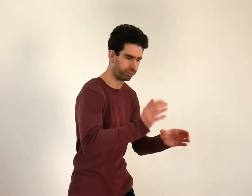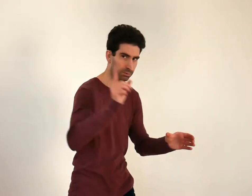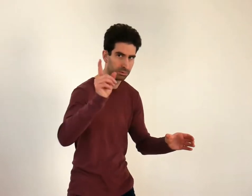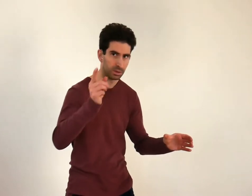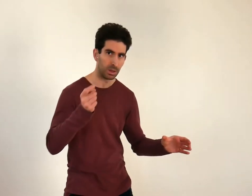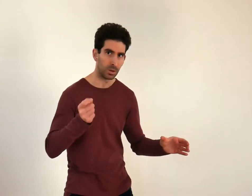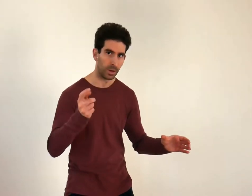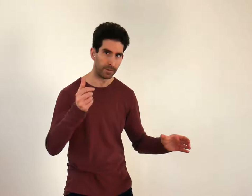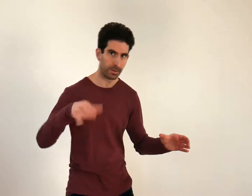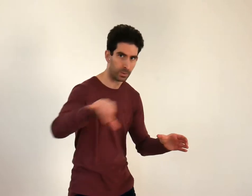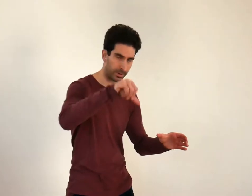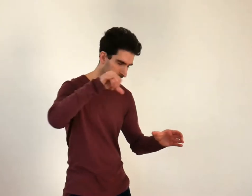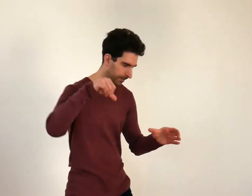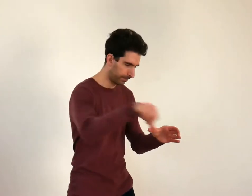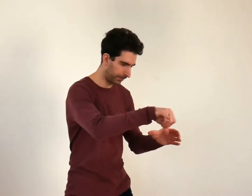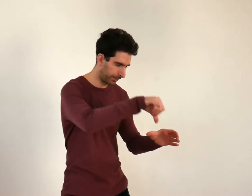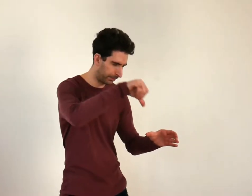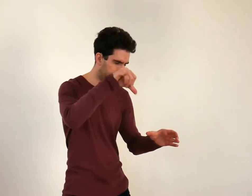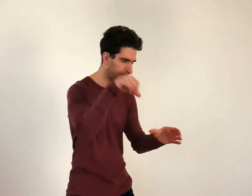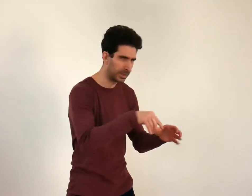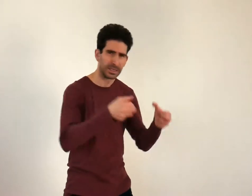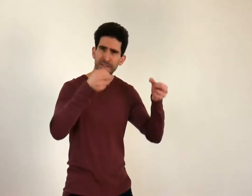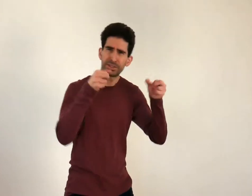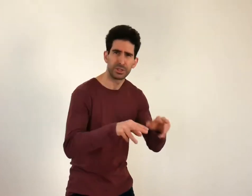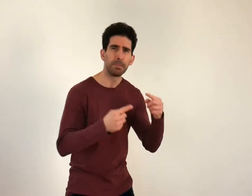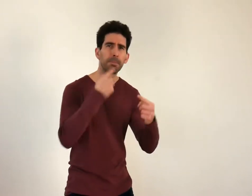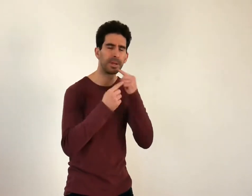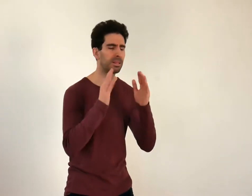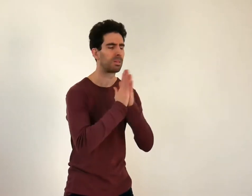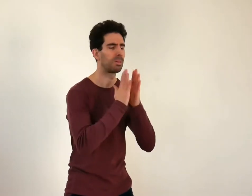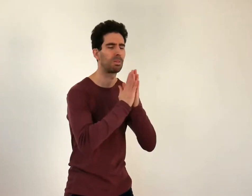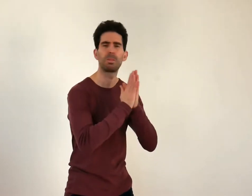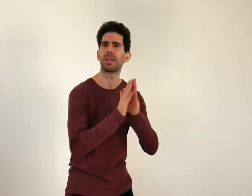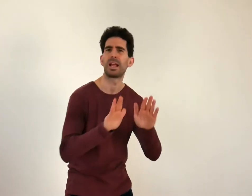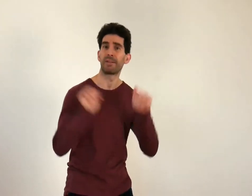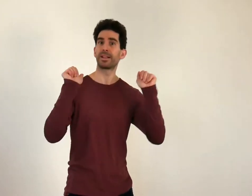Et enfin de l'huile d'olive pour éviter que les pâtes collent.